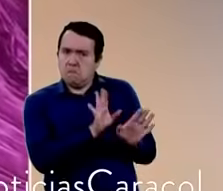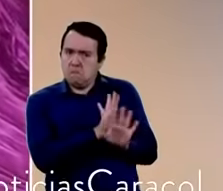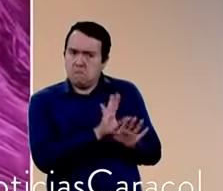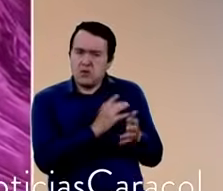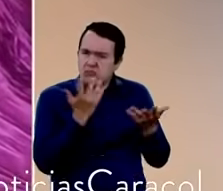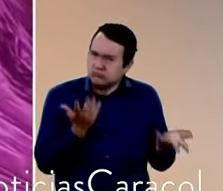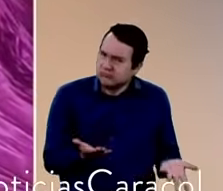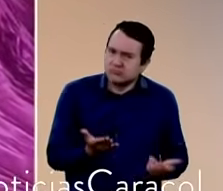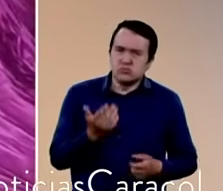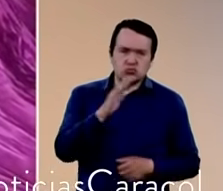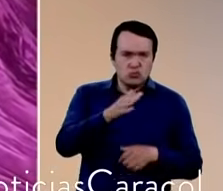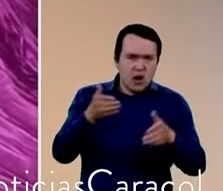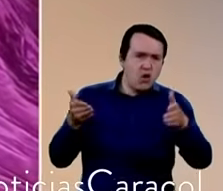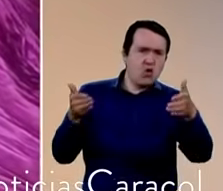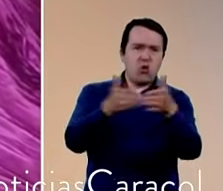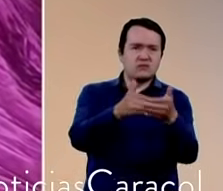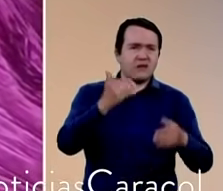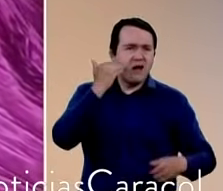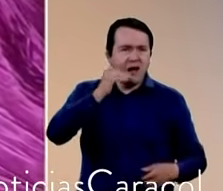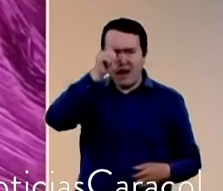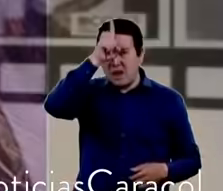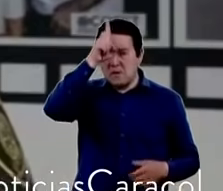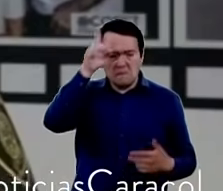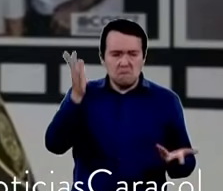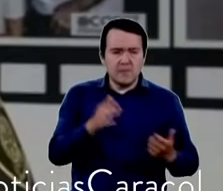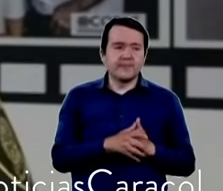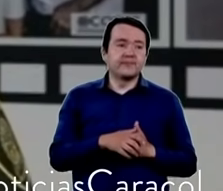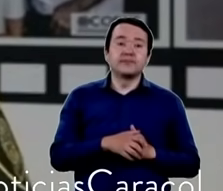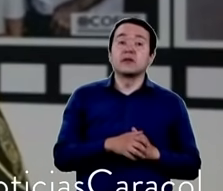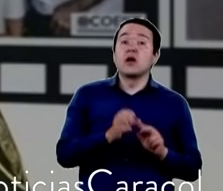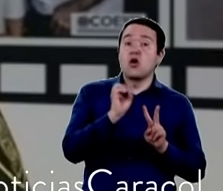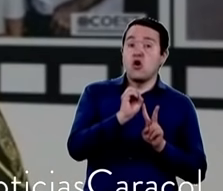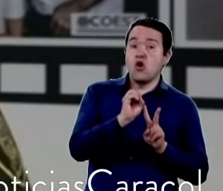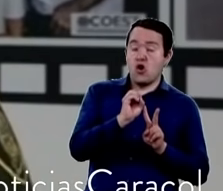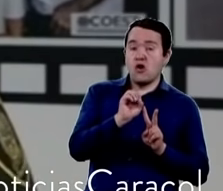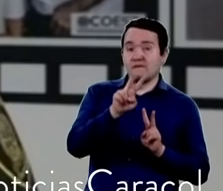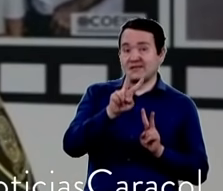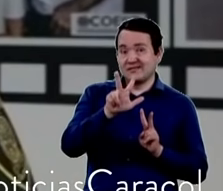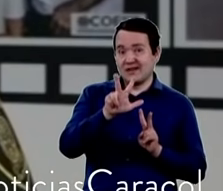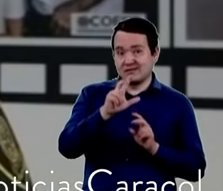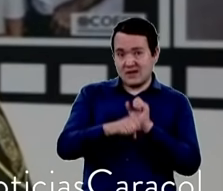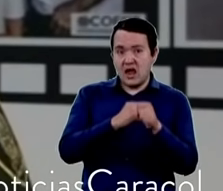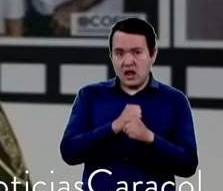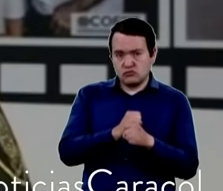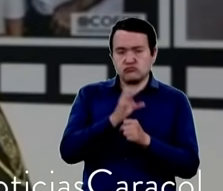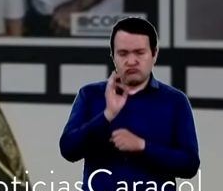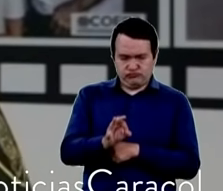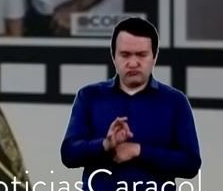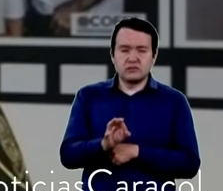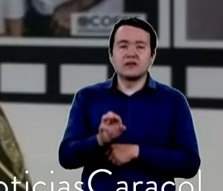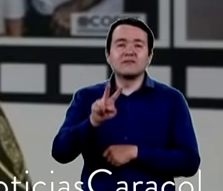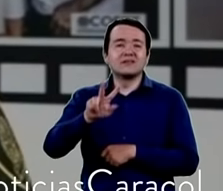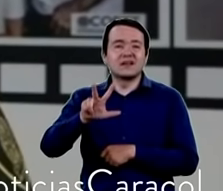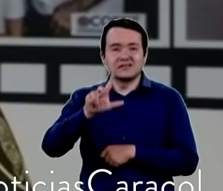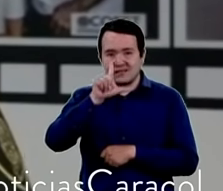lo levantaron de allí que se lo llevaron a un centro hospitalario. ))) la policía dice que no ha